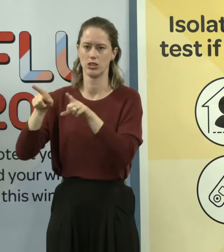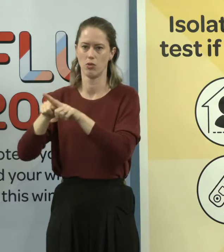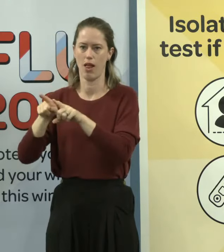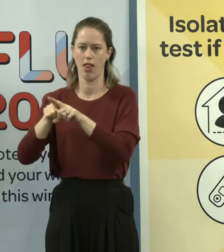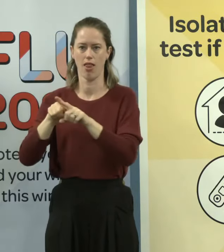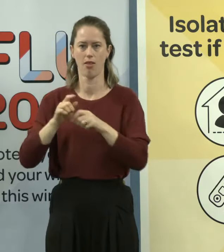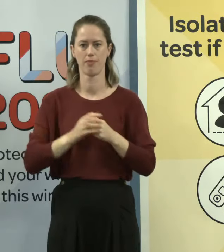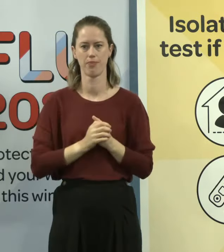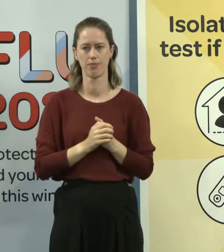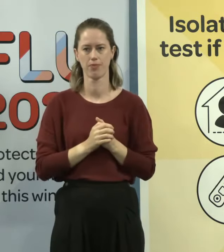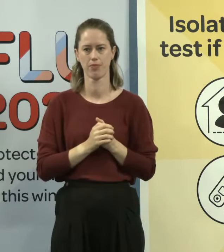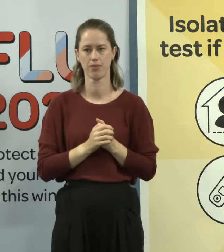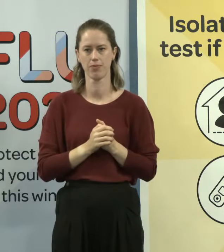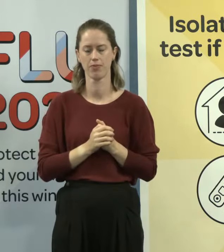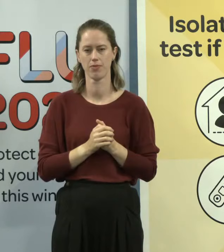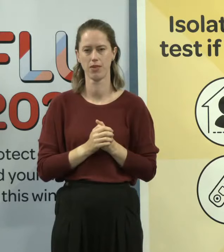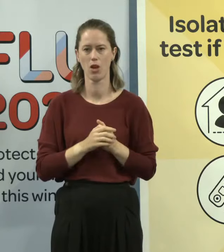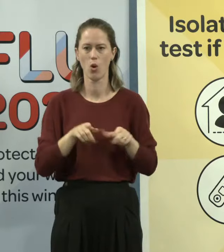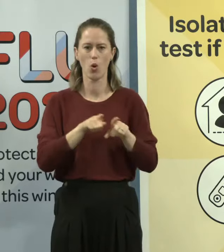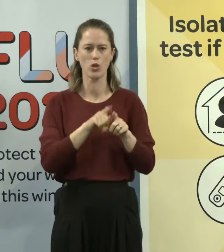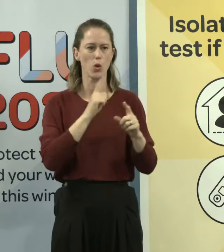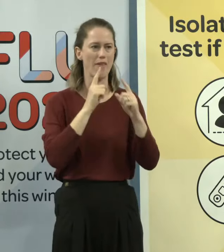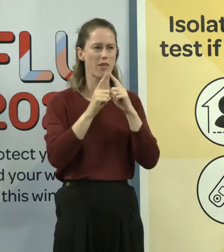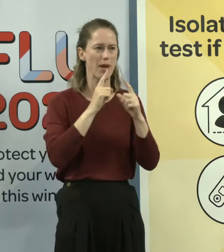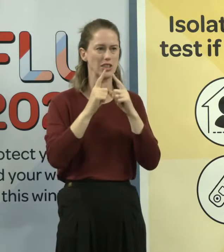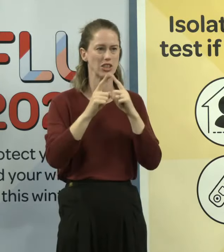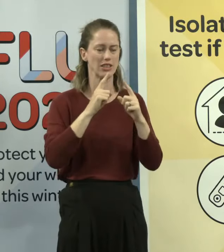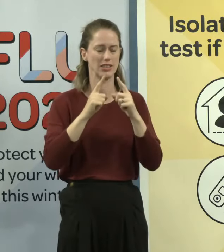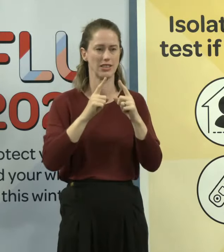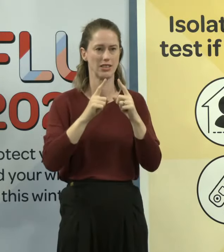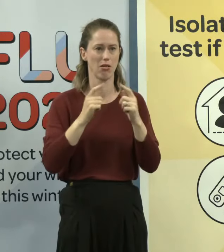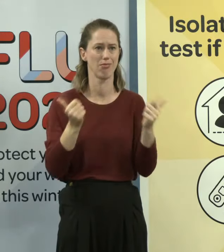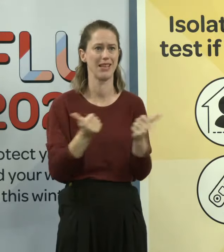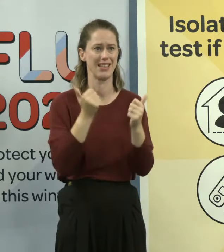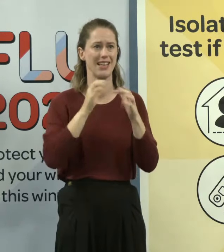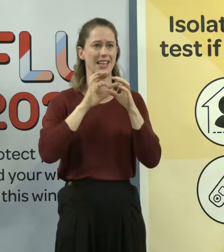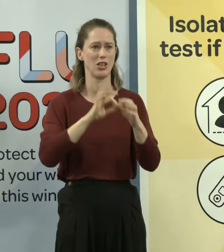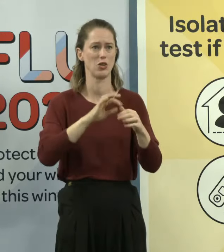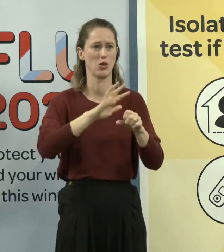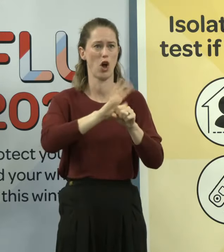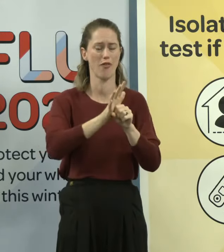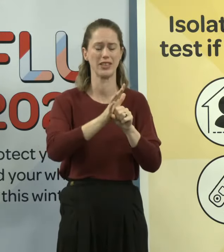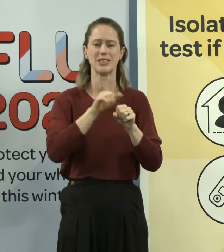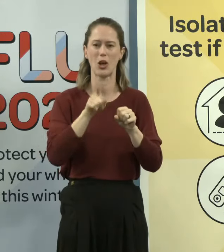rite ki te tino taumaha taumata